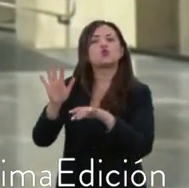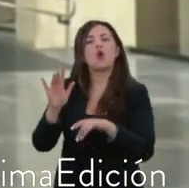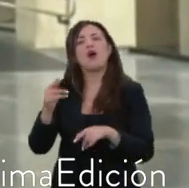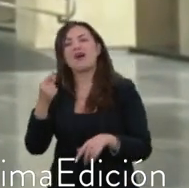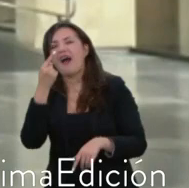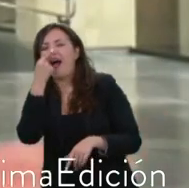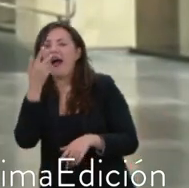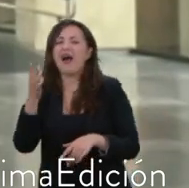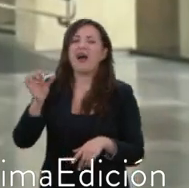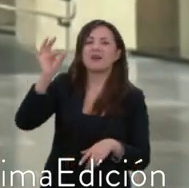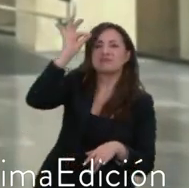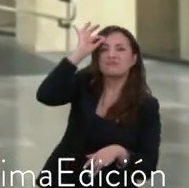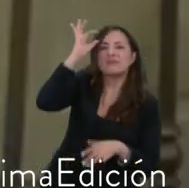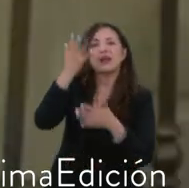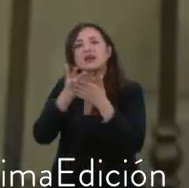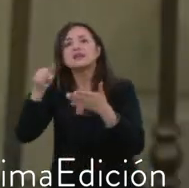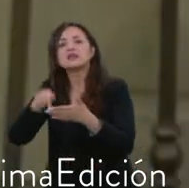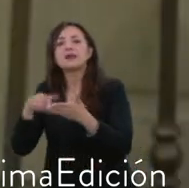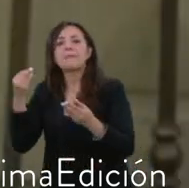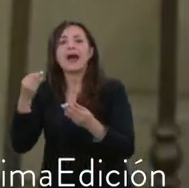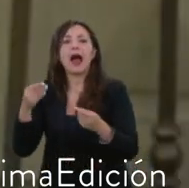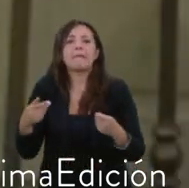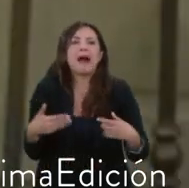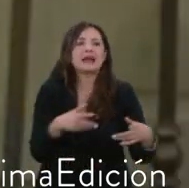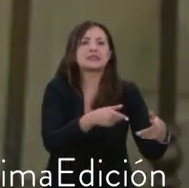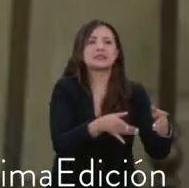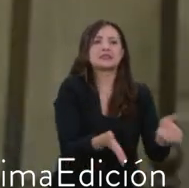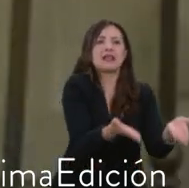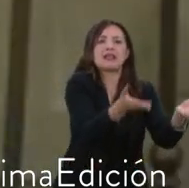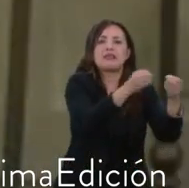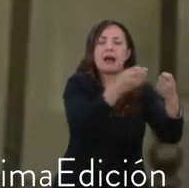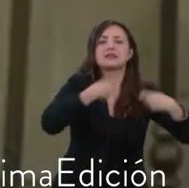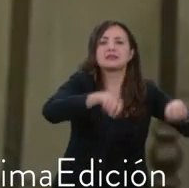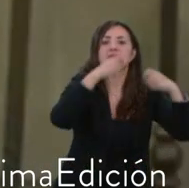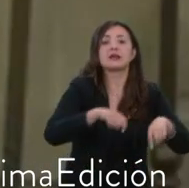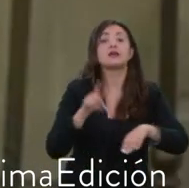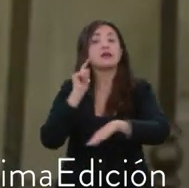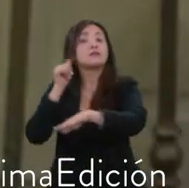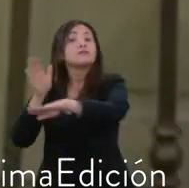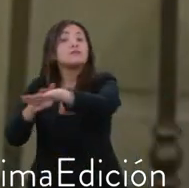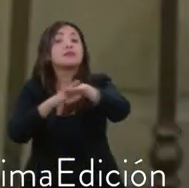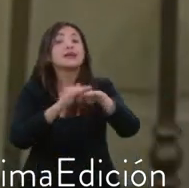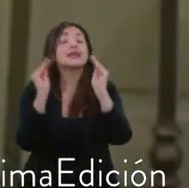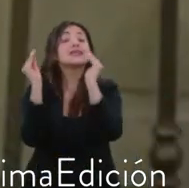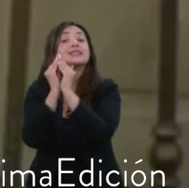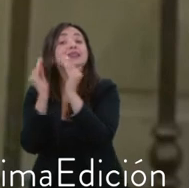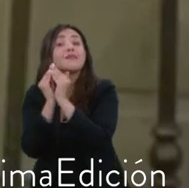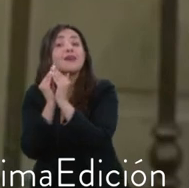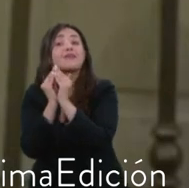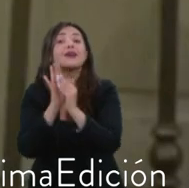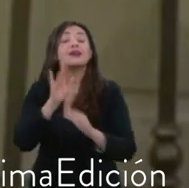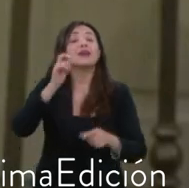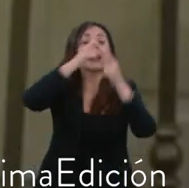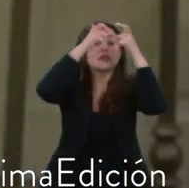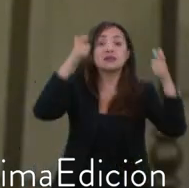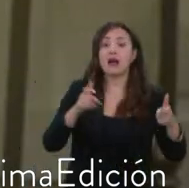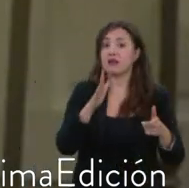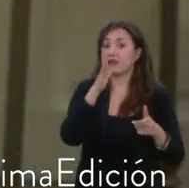)) Colombia para poder tener una política de salud pública tiene